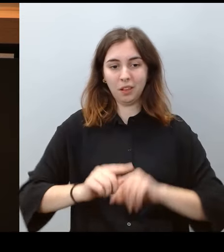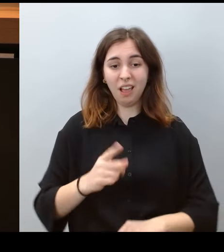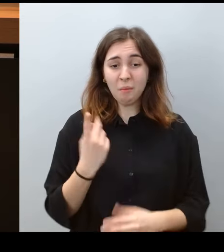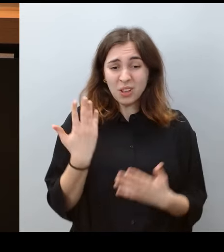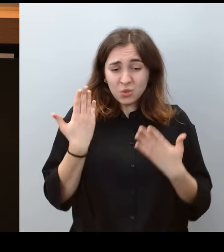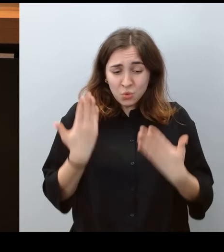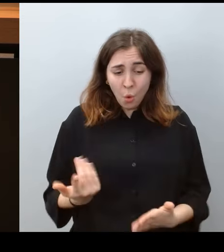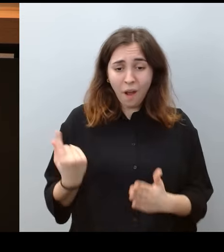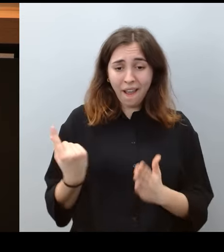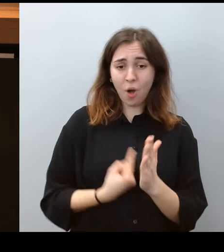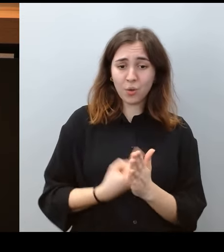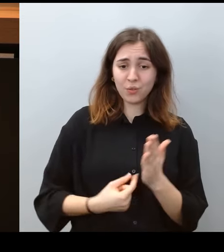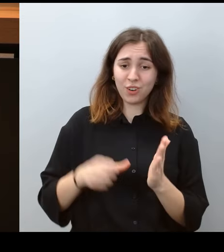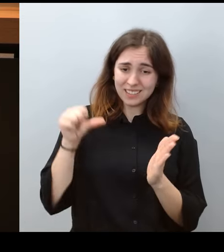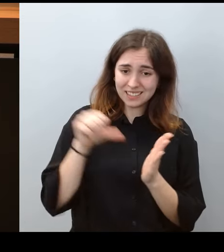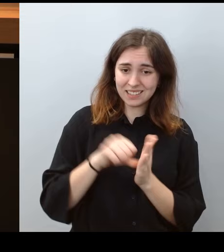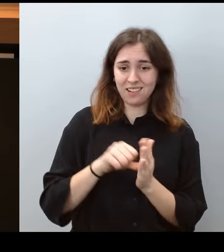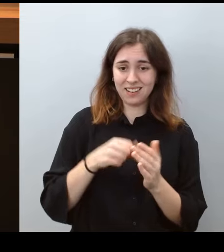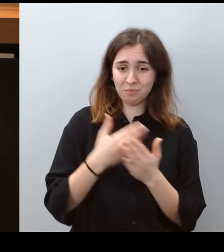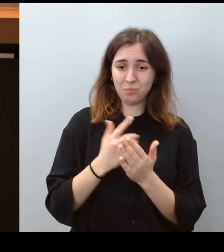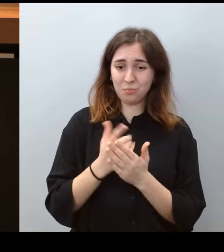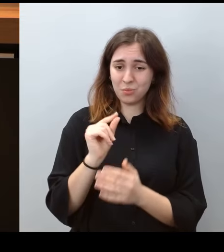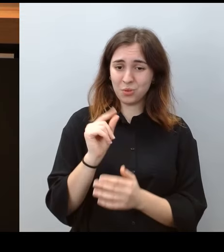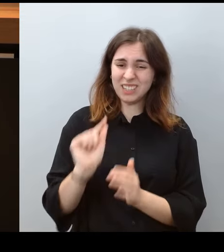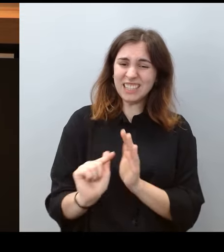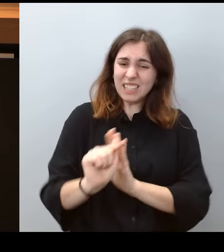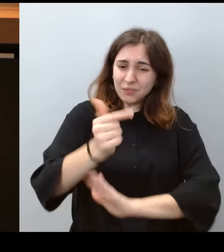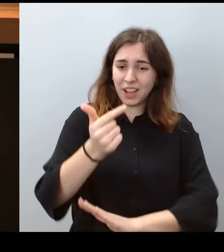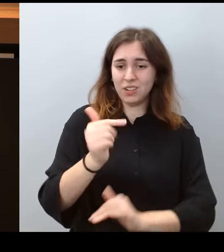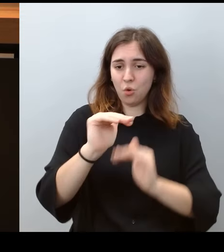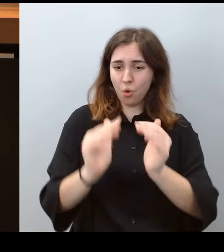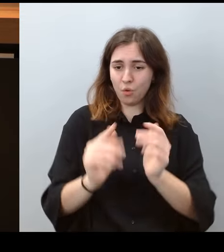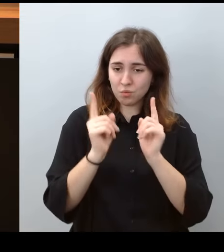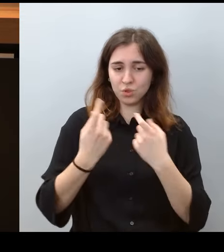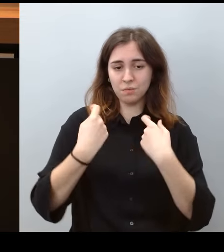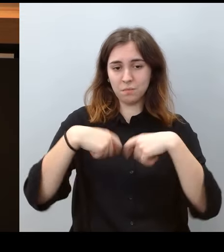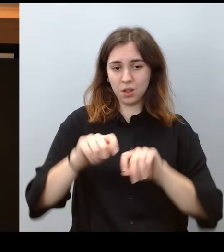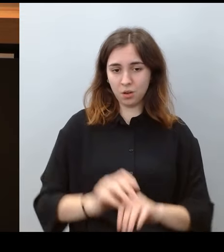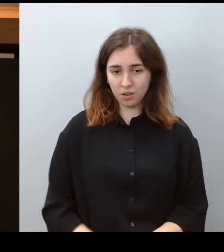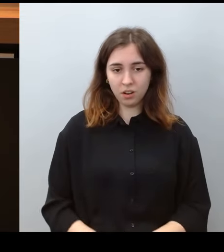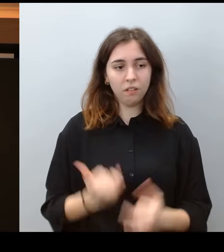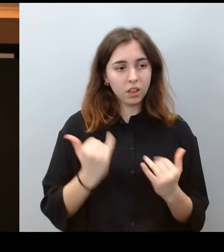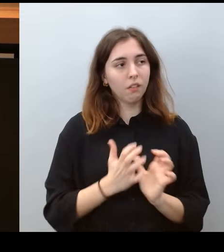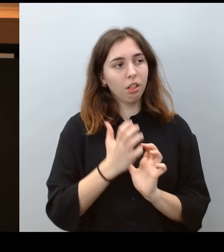schnell wie möglich wieder kriegen, das auch nicht verzögert wird. Dass jetzt dieses Interessenbekundungsverfahren